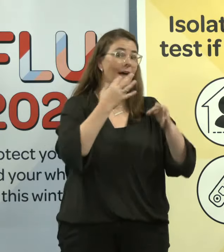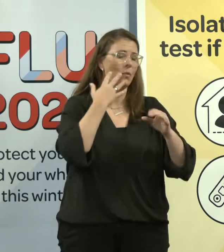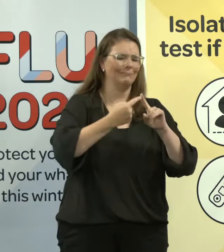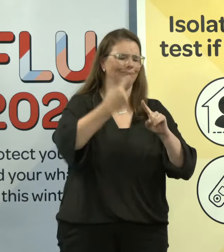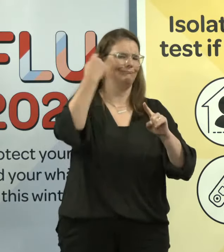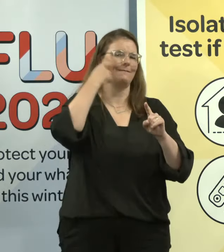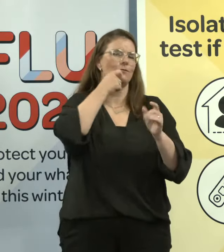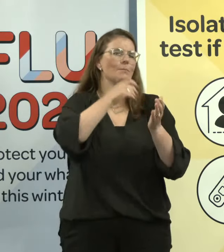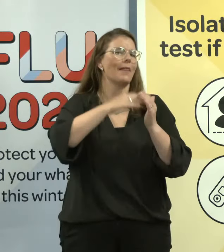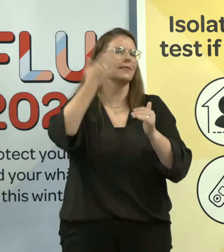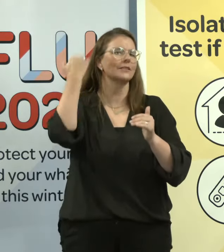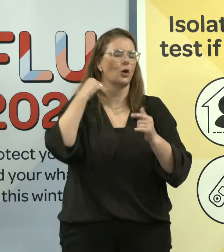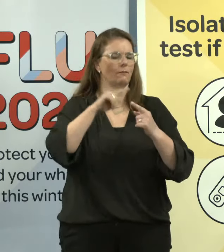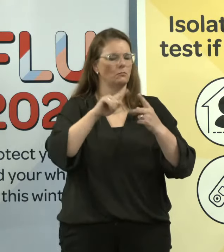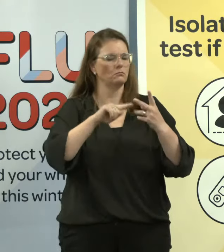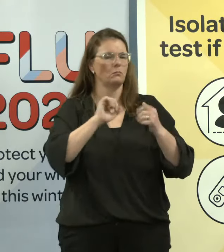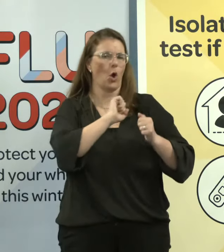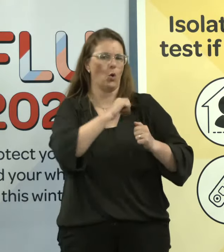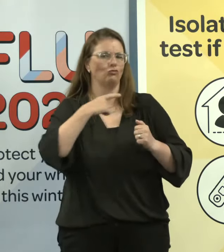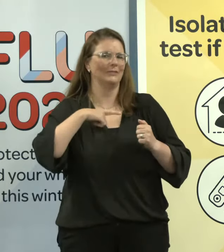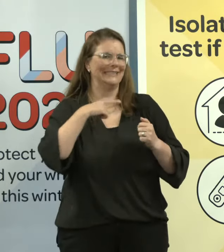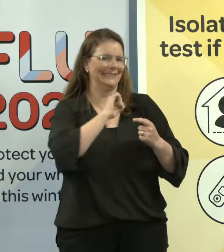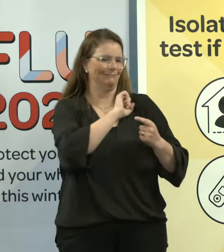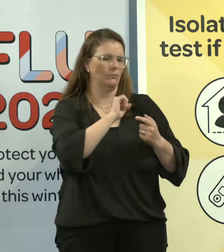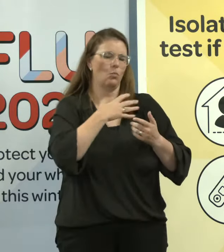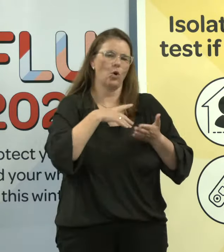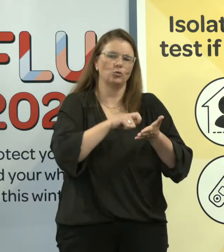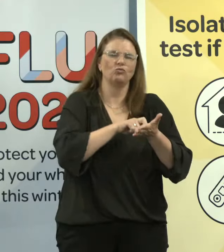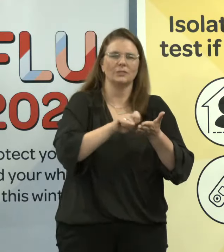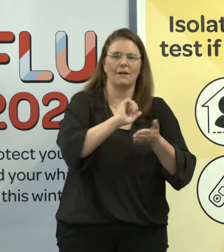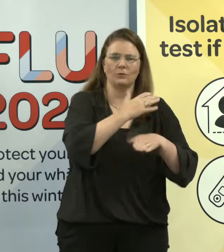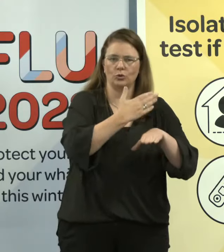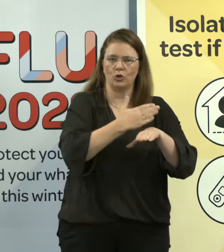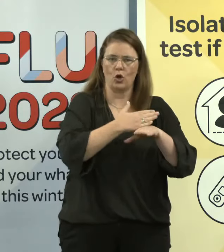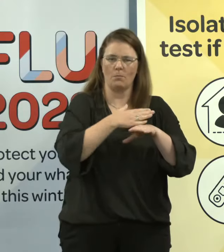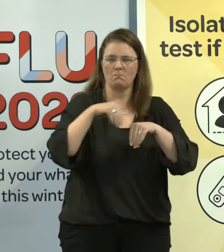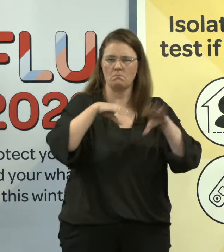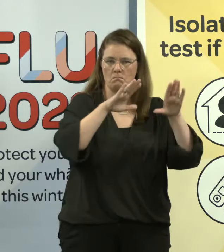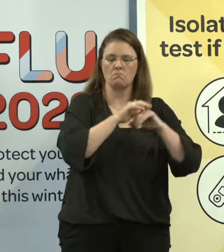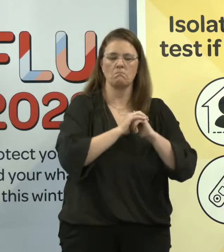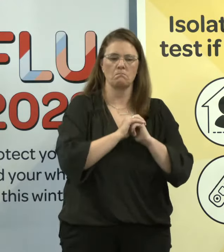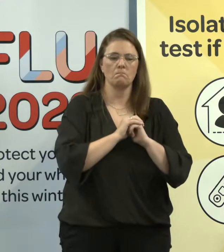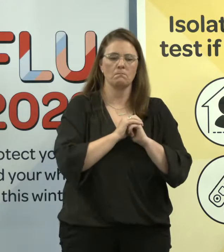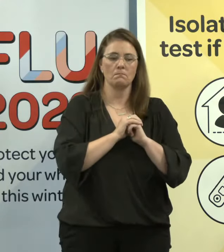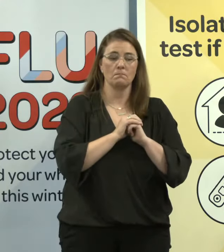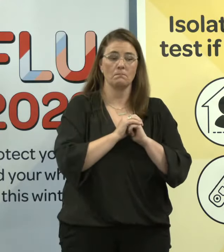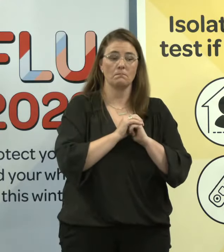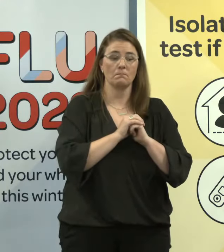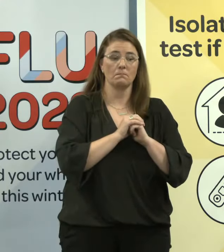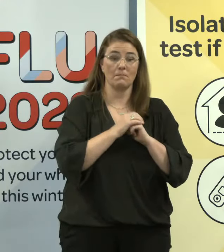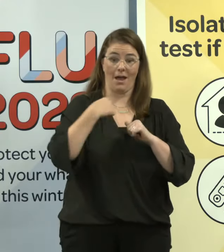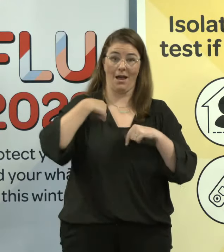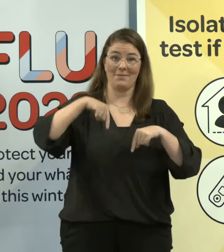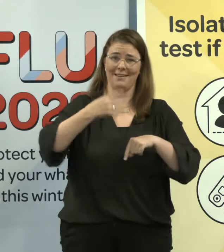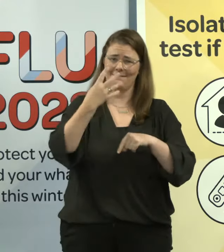12-24 haora mo te wa i wehe atu